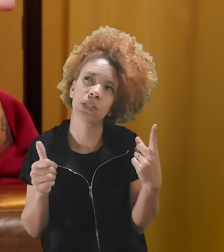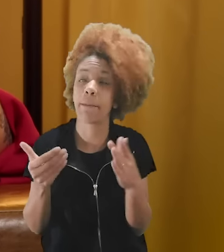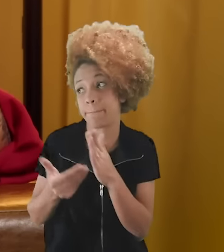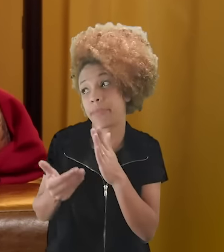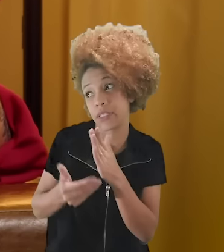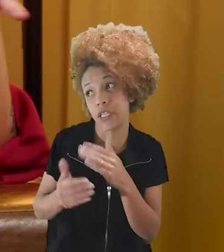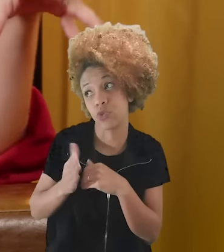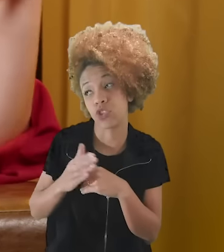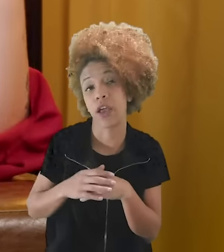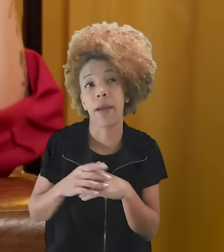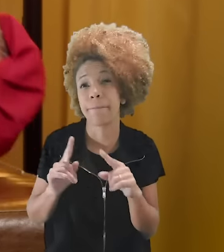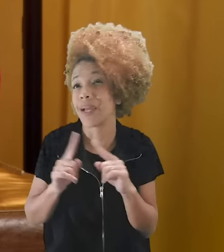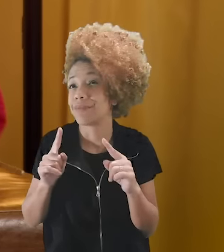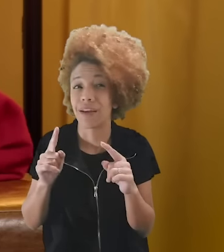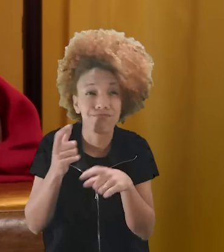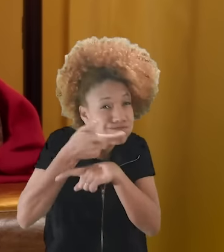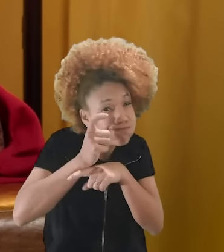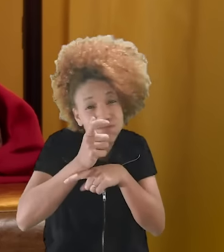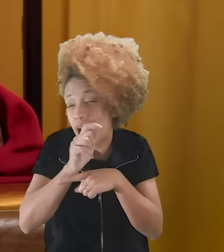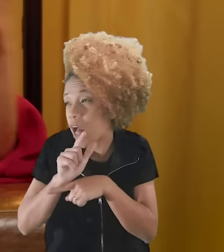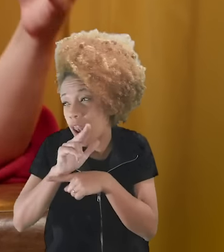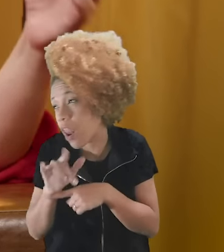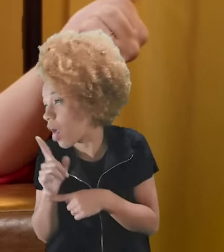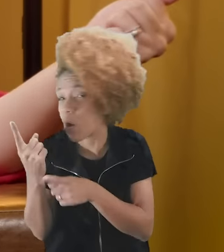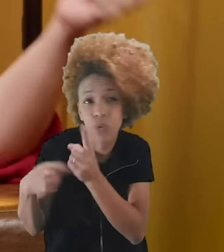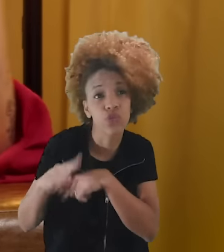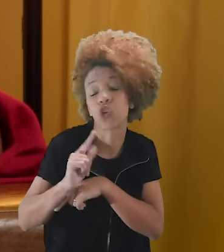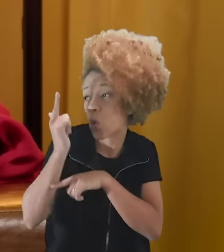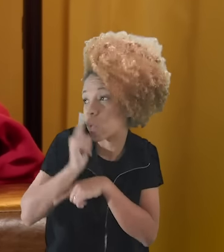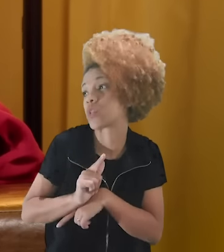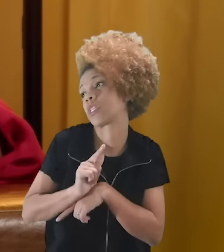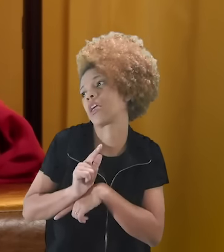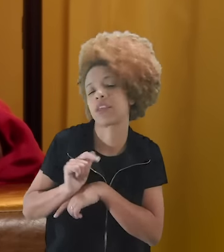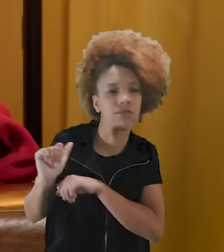perdendo e daí numa jogada muito absurda a laud consegue trazer essa prorrogação e consegue virar